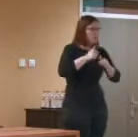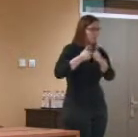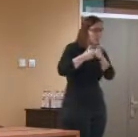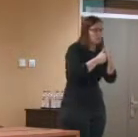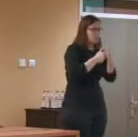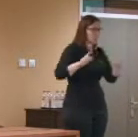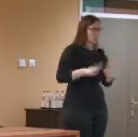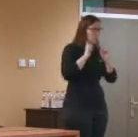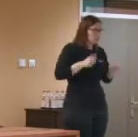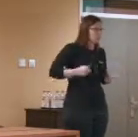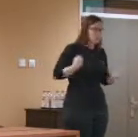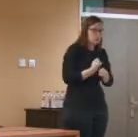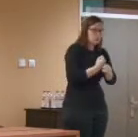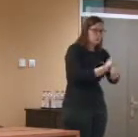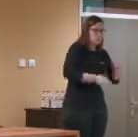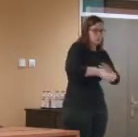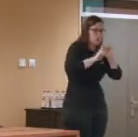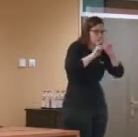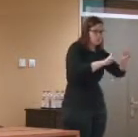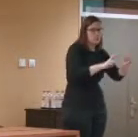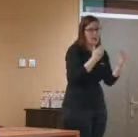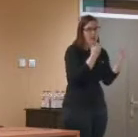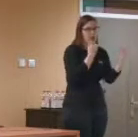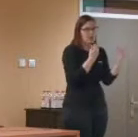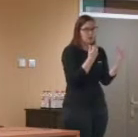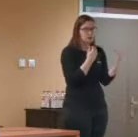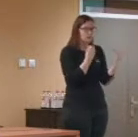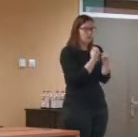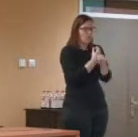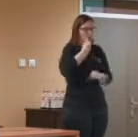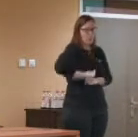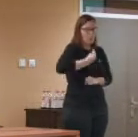También quiero comentar